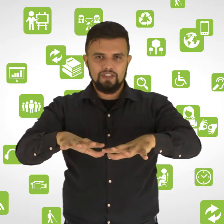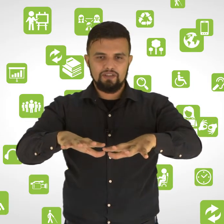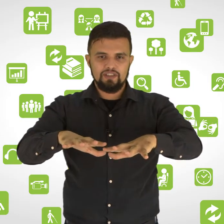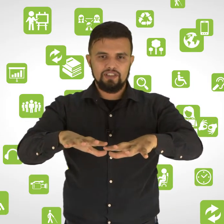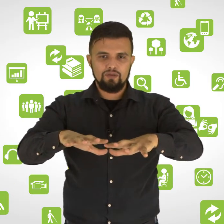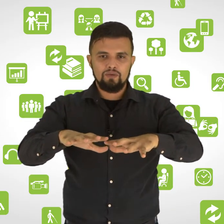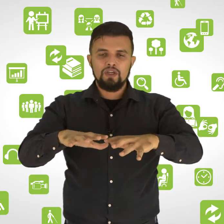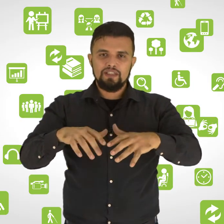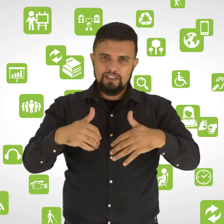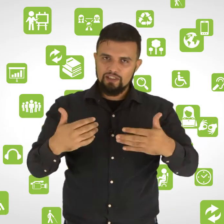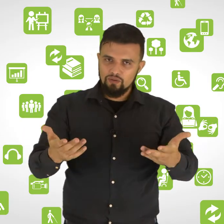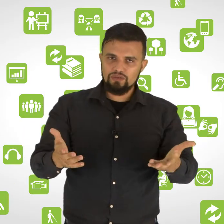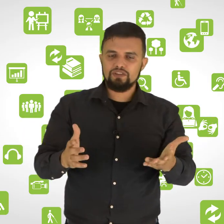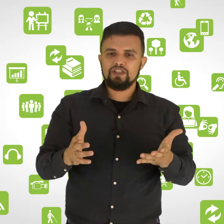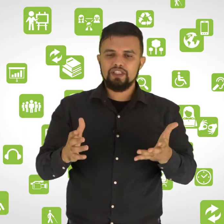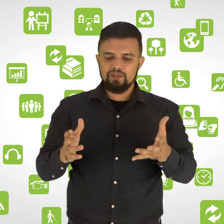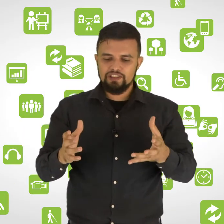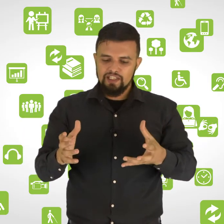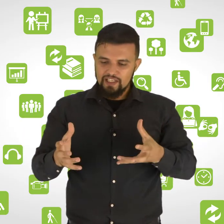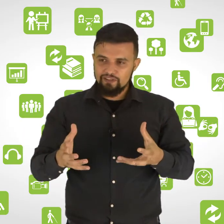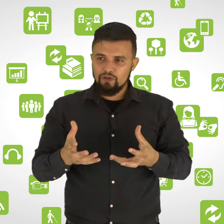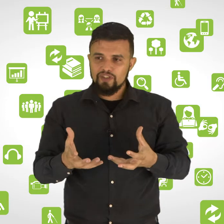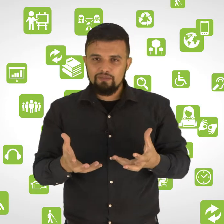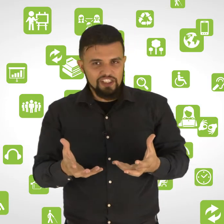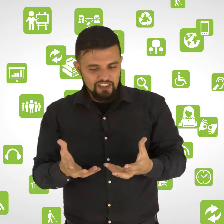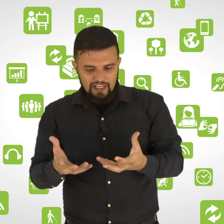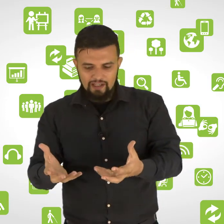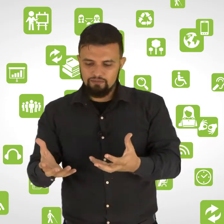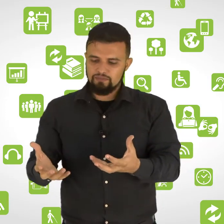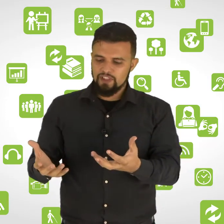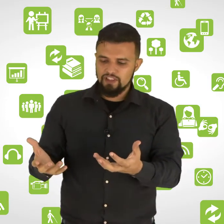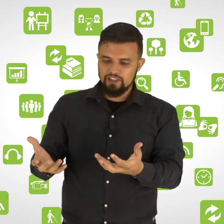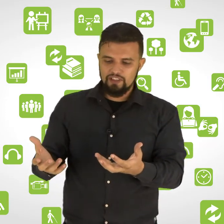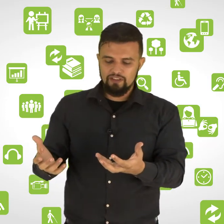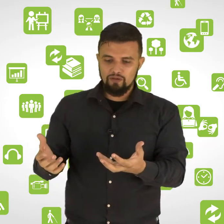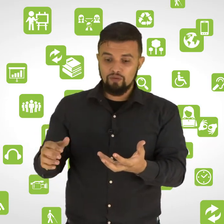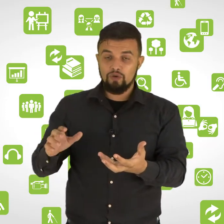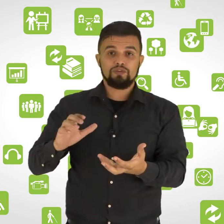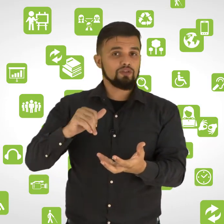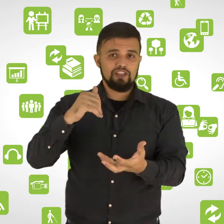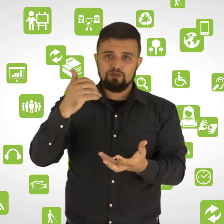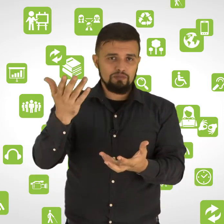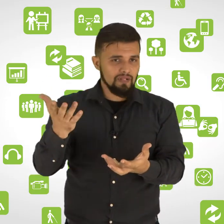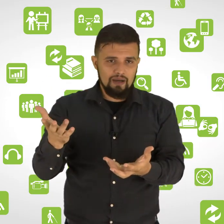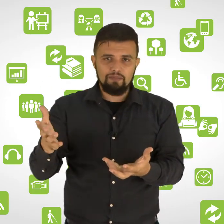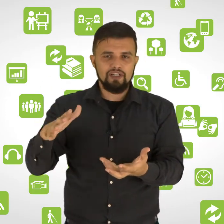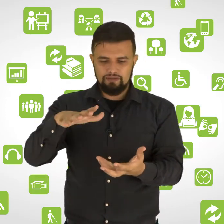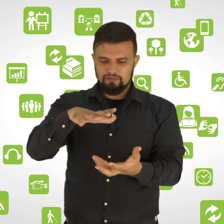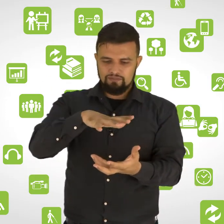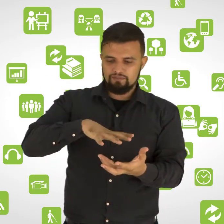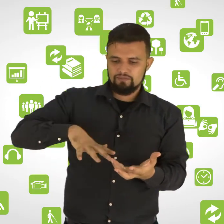Então, na interlocução em Libras, eles vão imaginar, como seu houvesse um mapa,